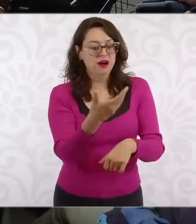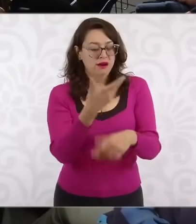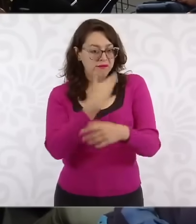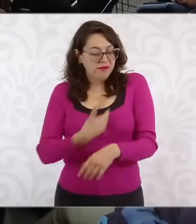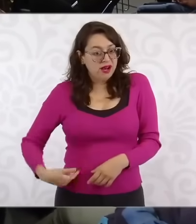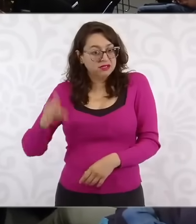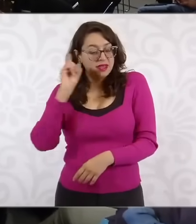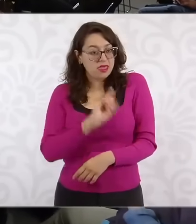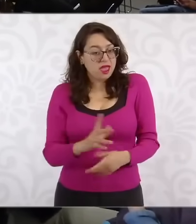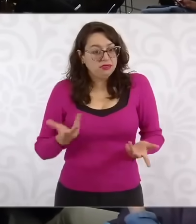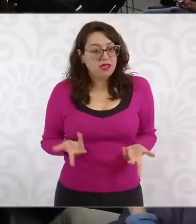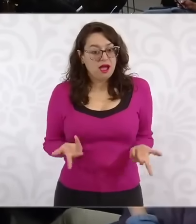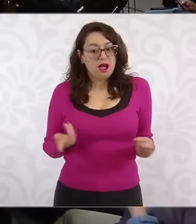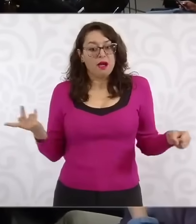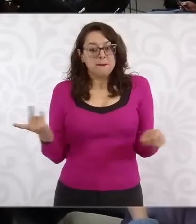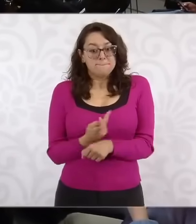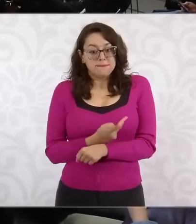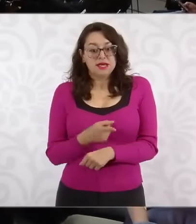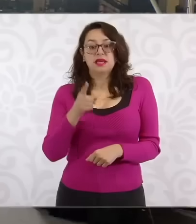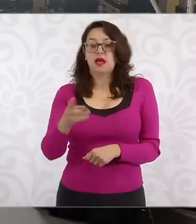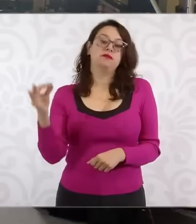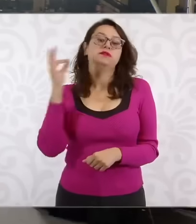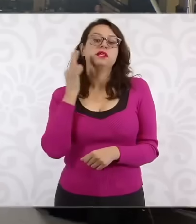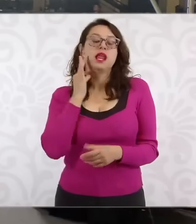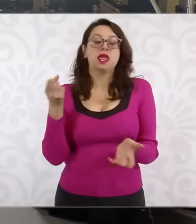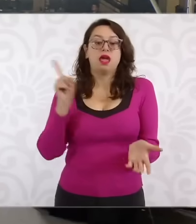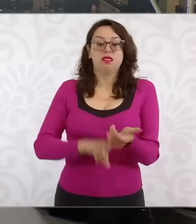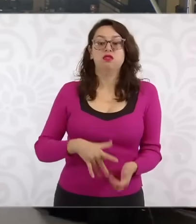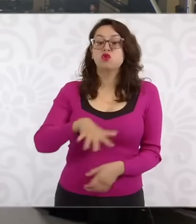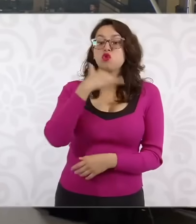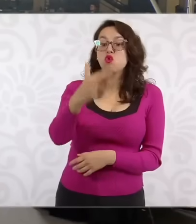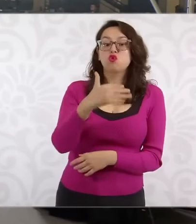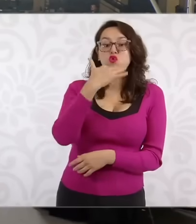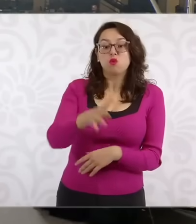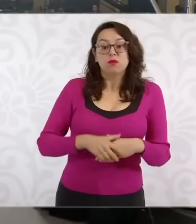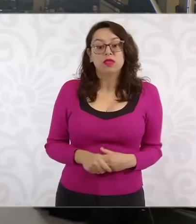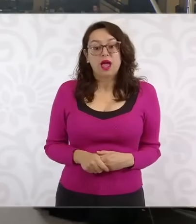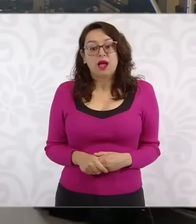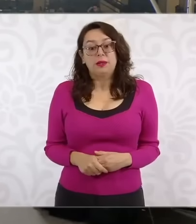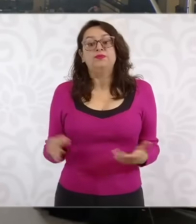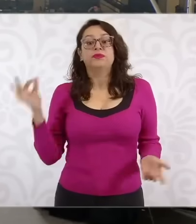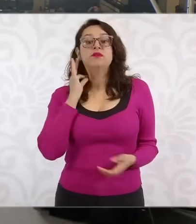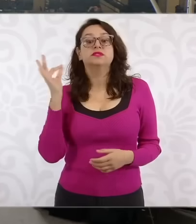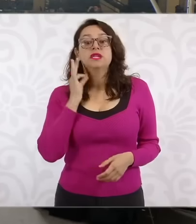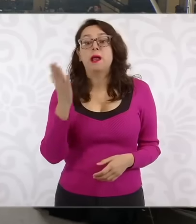esto es producto de de una fiscalía corrupta. El fiscal que está en Sonora lo llevó Alfonso